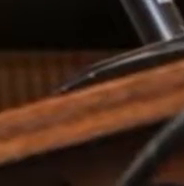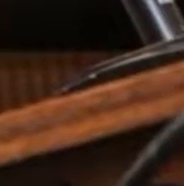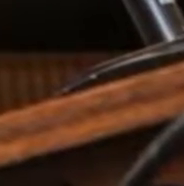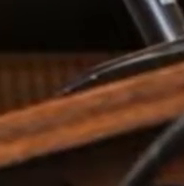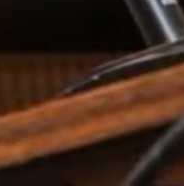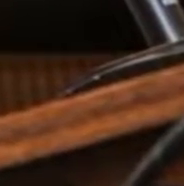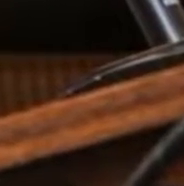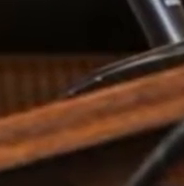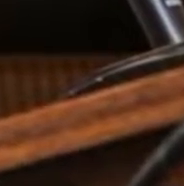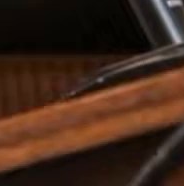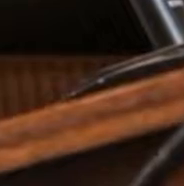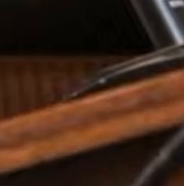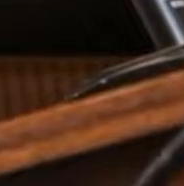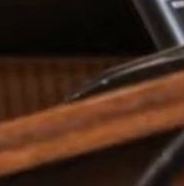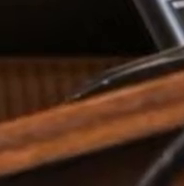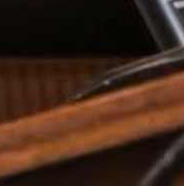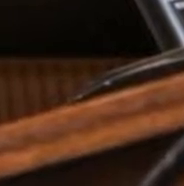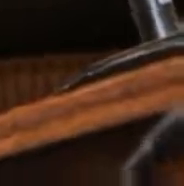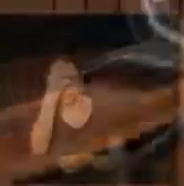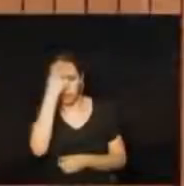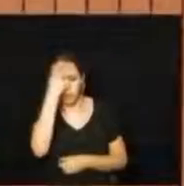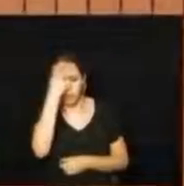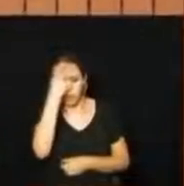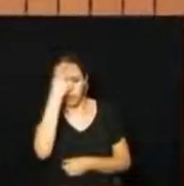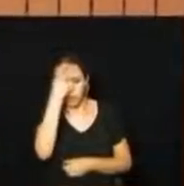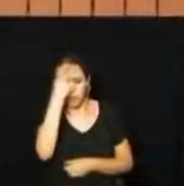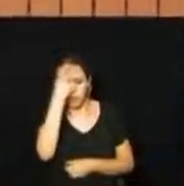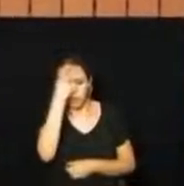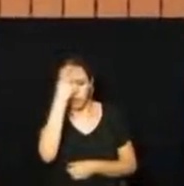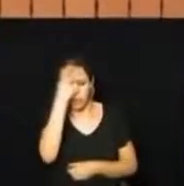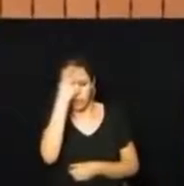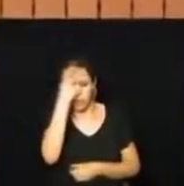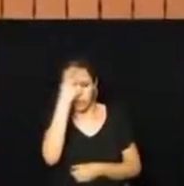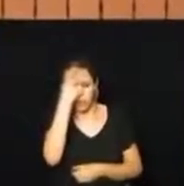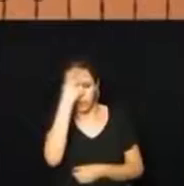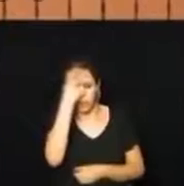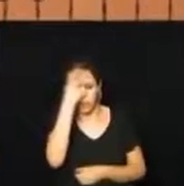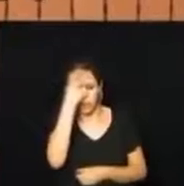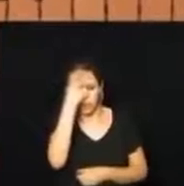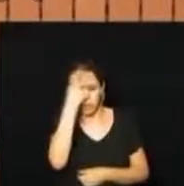gritaram o xingamento. Vereadores disseram ter ouvido "preta lixo". Ouça no vídeo acima.